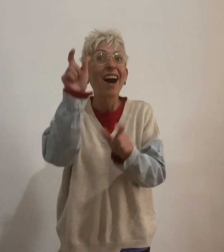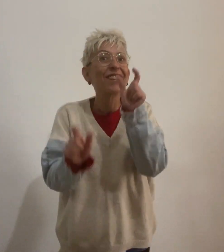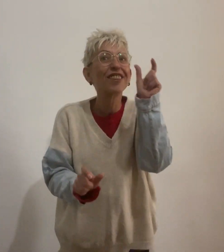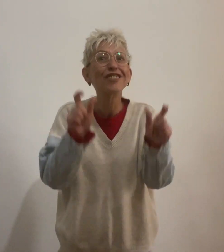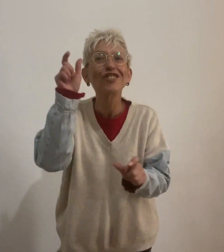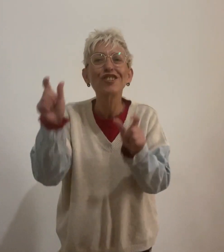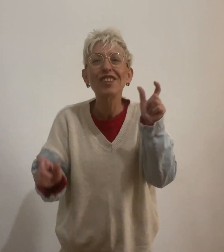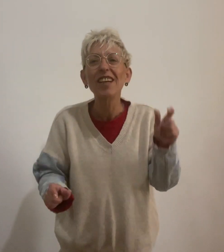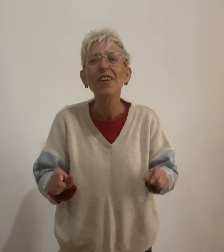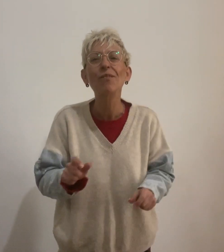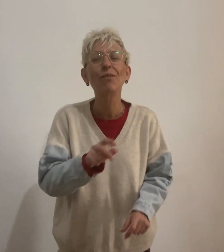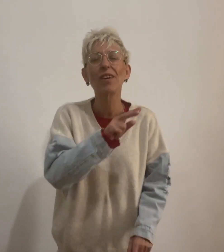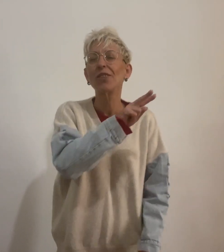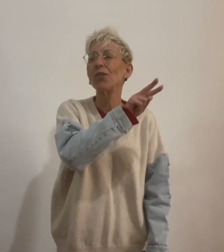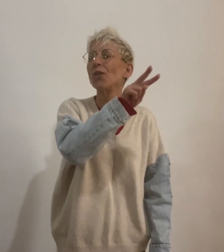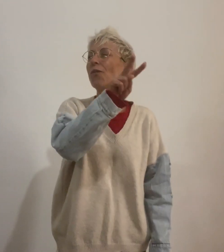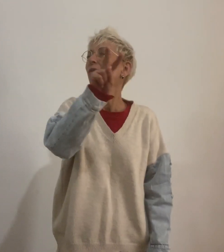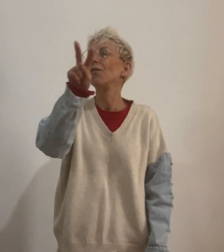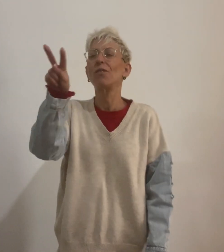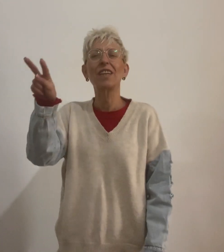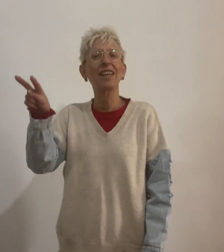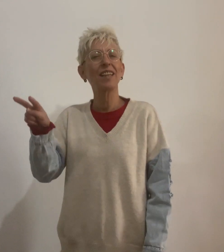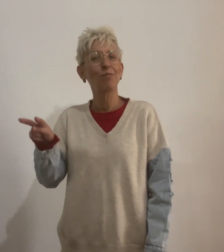אנשים ונופים